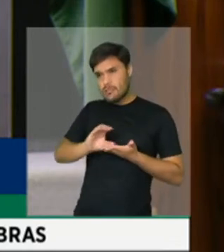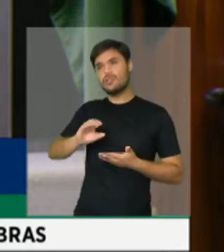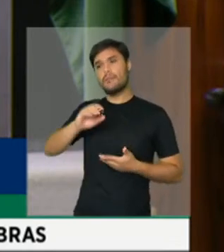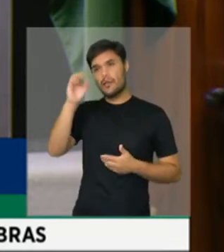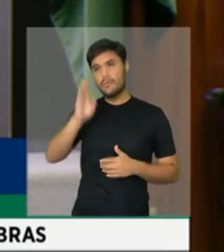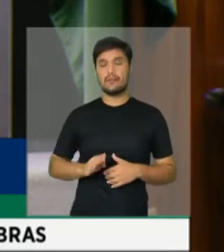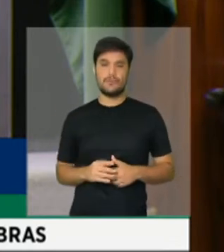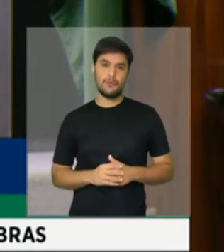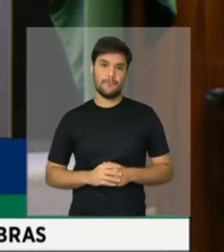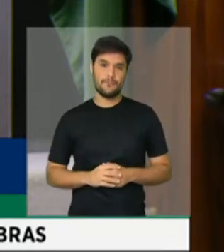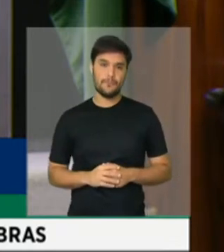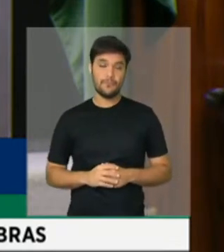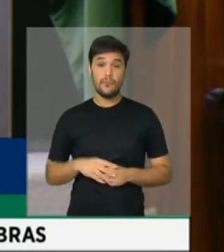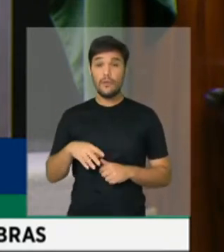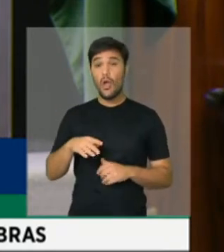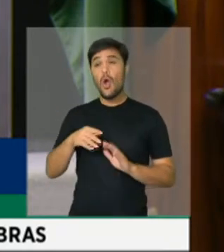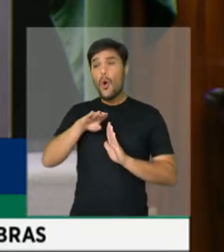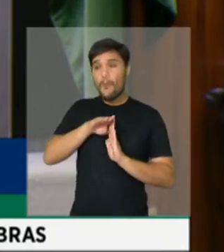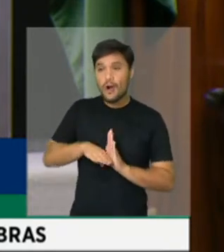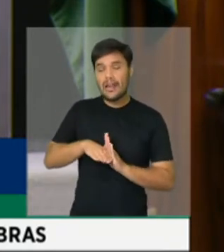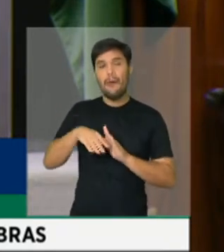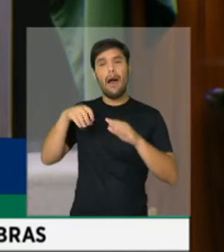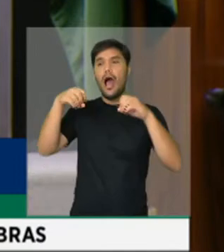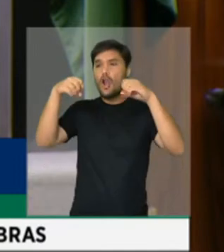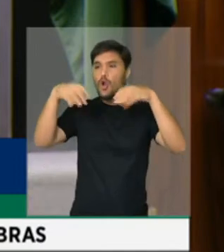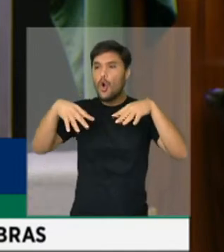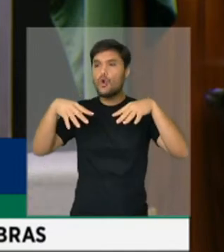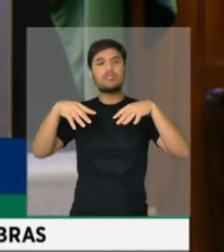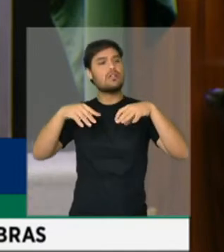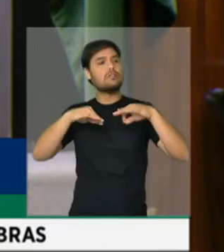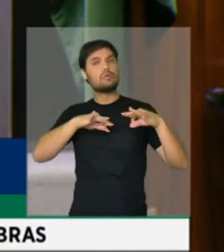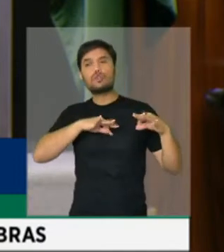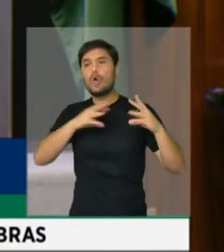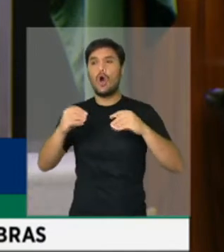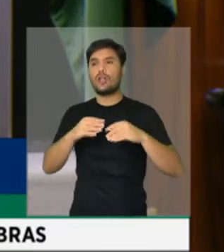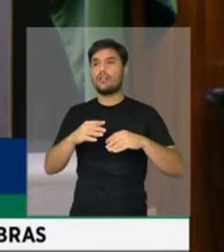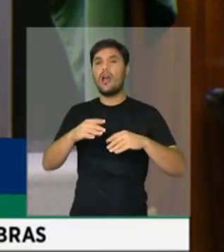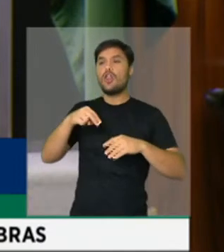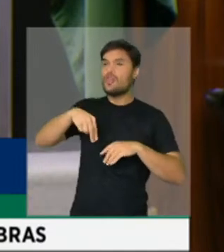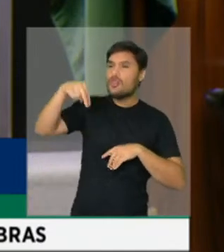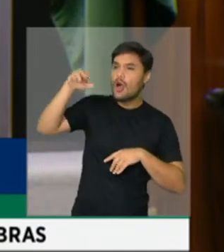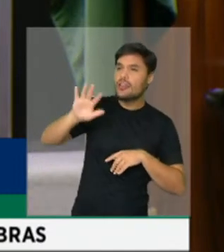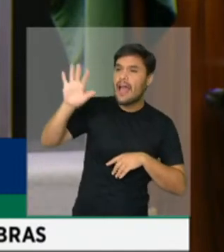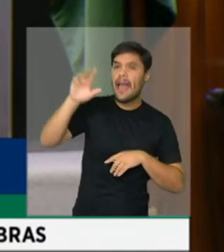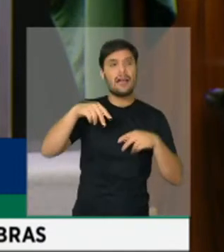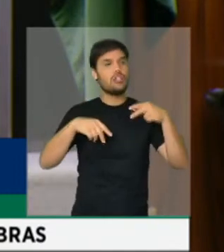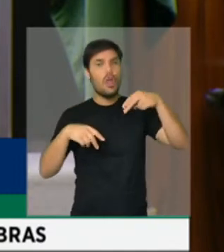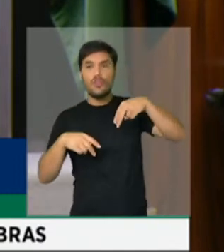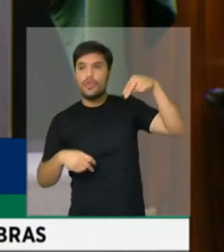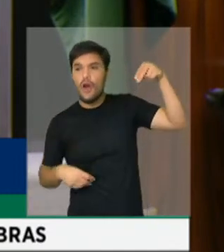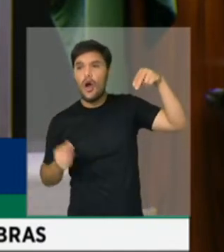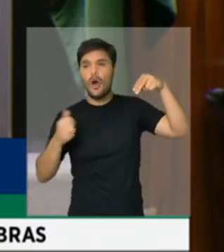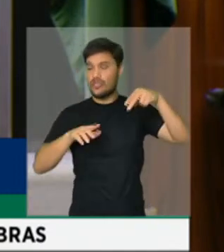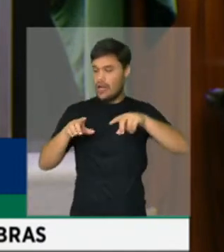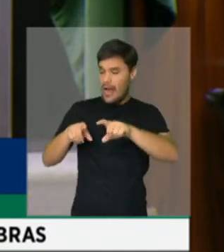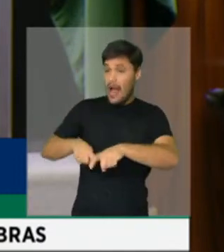, FOI O LUÍS IGNACIO LULA DA SILVA. EM 2004 NÓS TIRAMOS A ELETROBRAS DO PLANO NACIONAL DE DESESTATIZAÇÃO. E COMEÇAMOS UM GRANDE